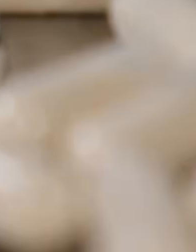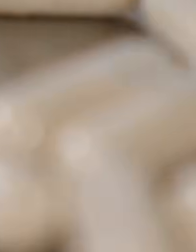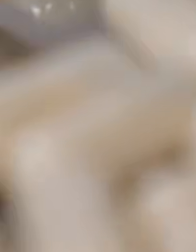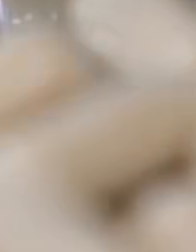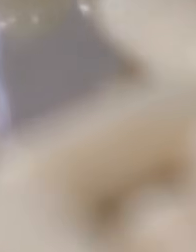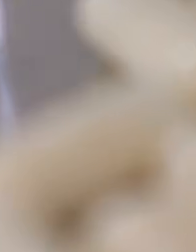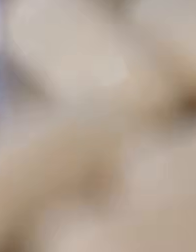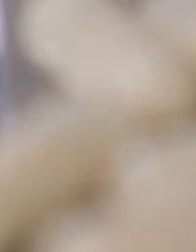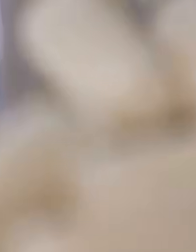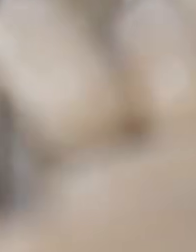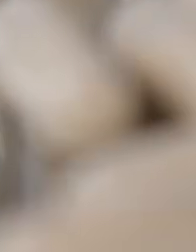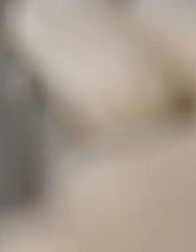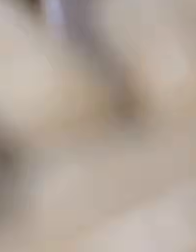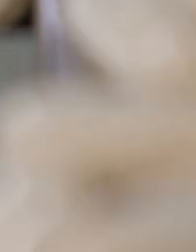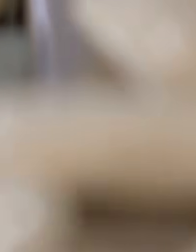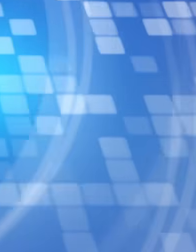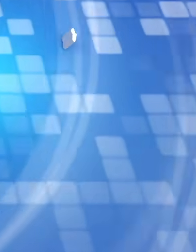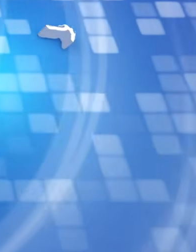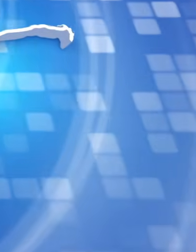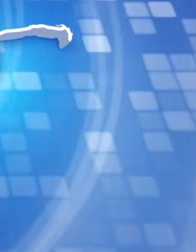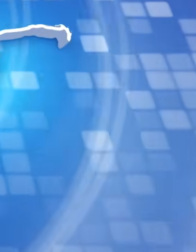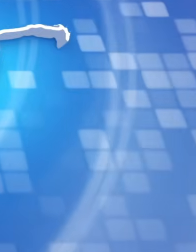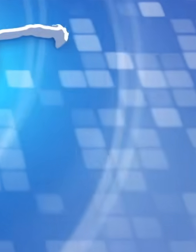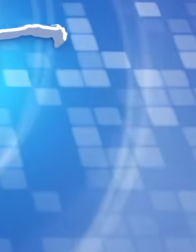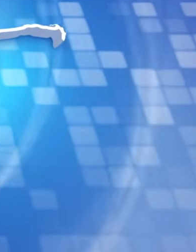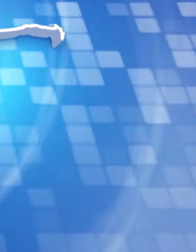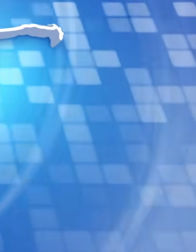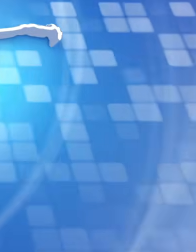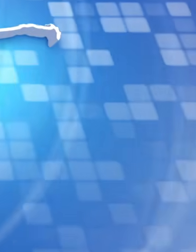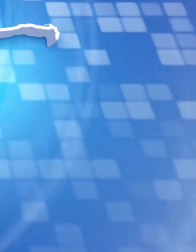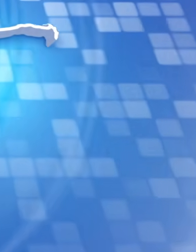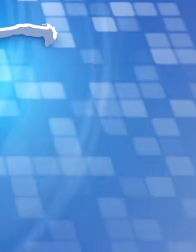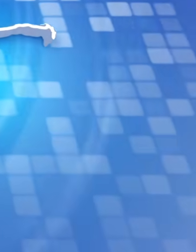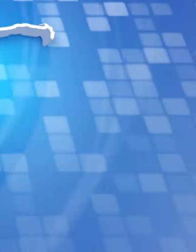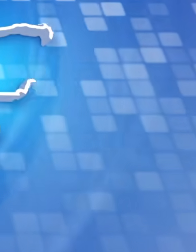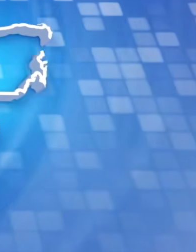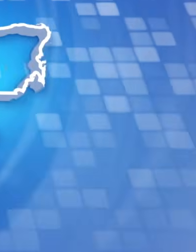la confianza en el país y que sigamos trabajando por el bien de todas y todos los mexicanos.